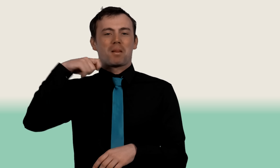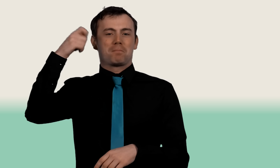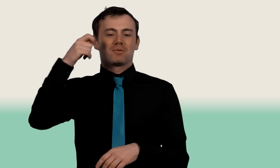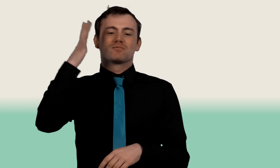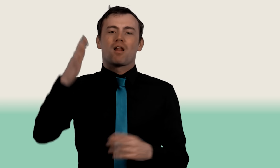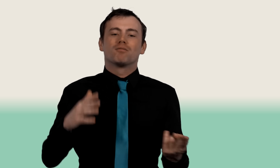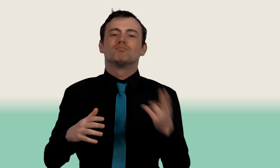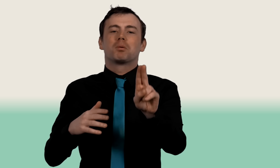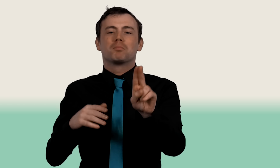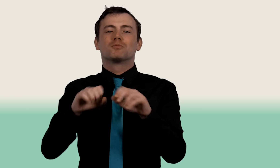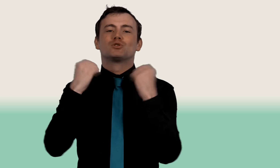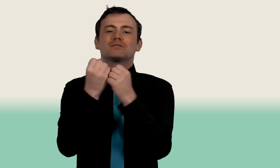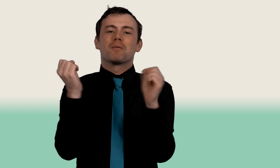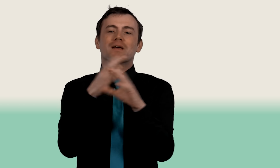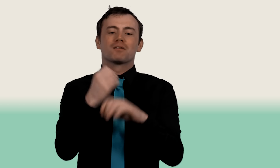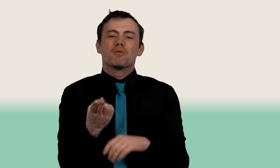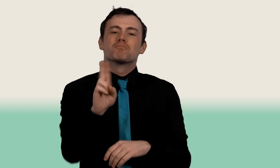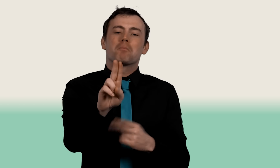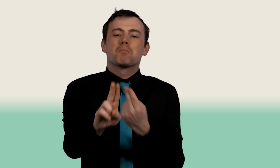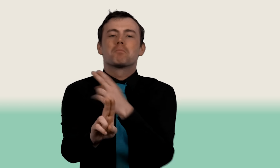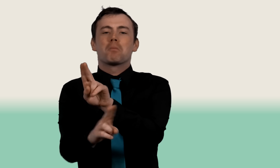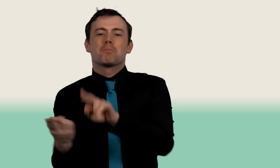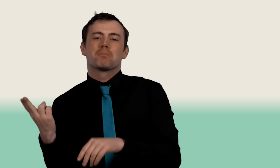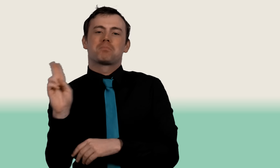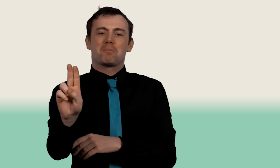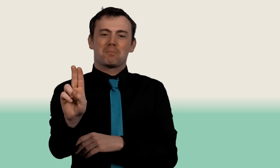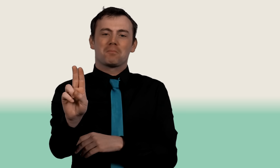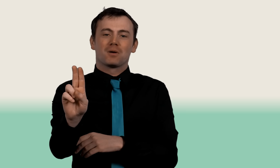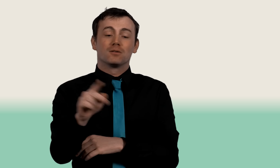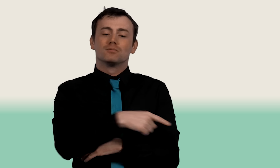Eén voor één zullen de filmpjes op de sociale media worden gepost.